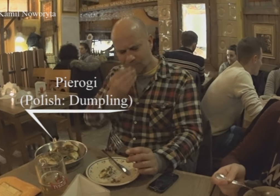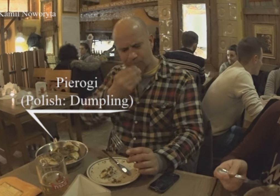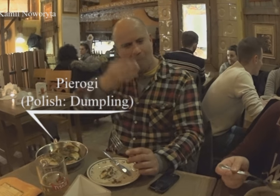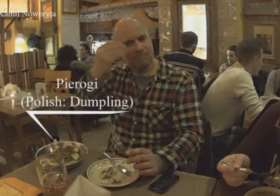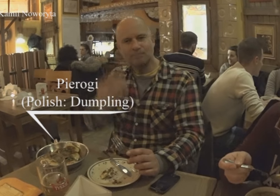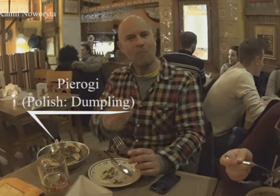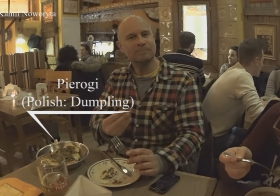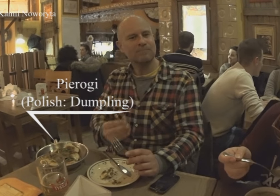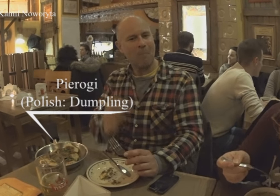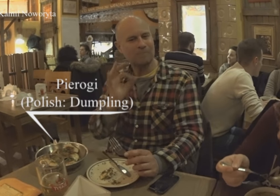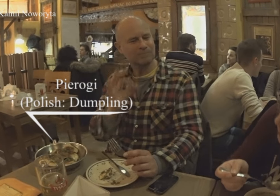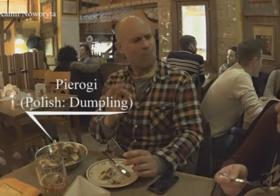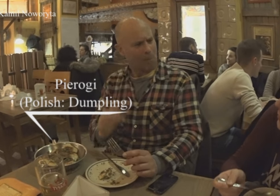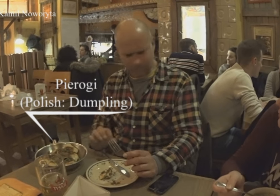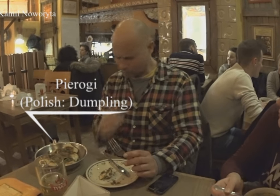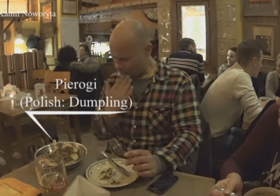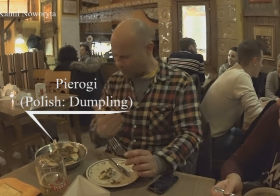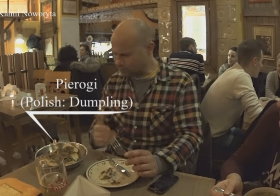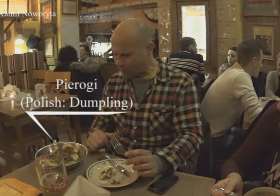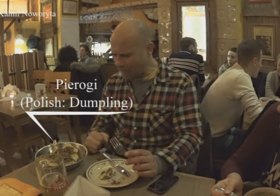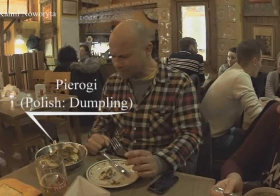LECKER!!! Wirklich ... Ich danke Euch!